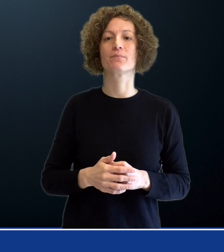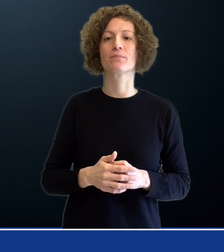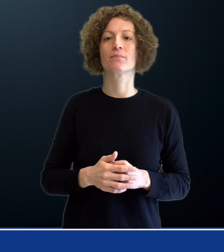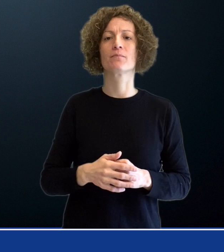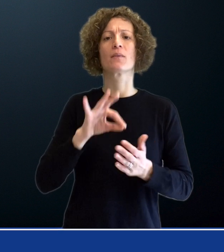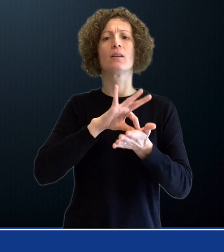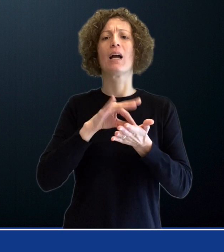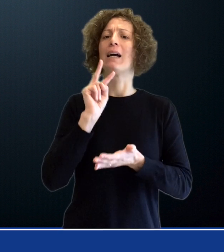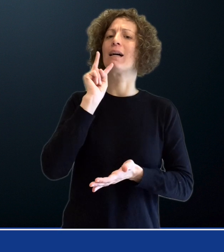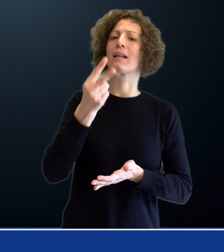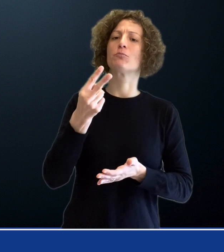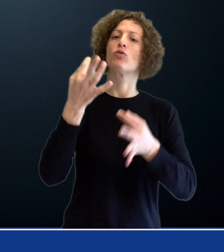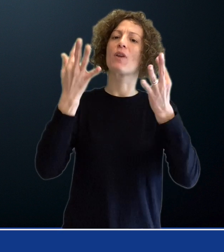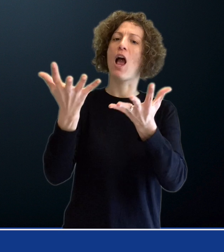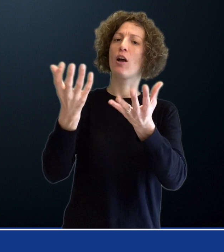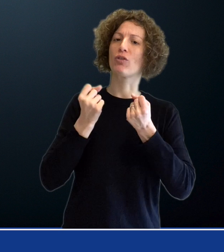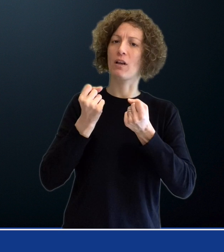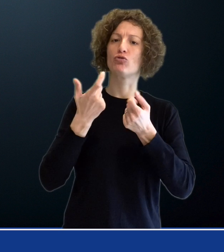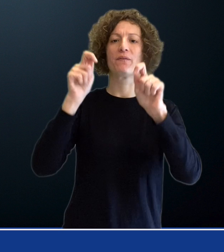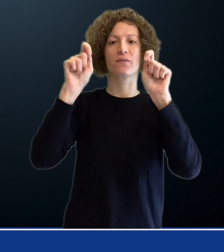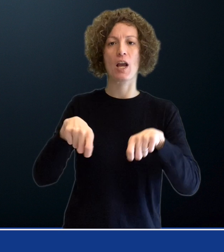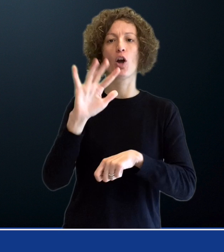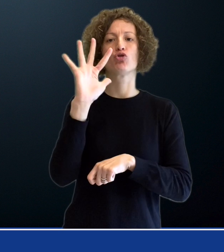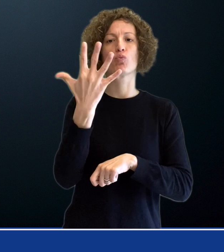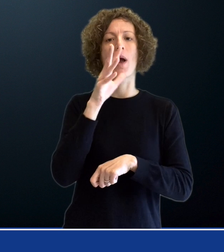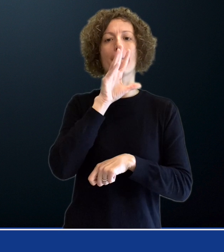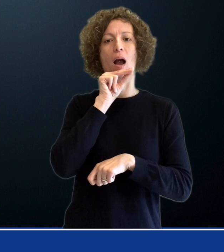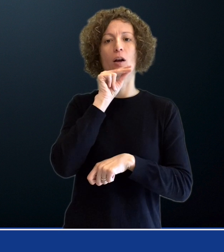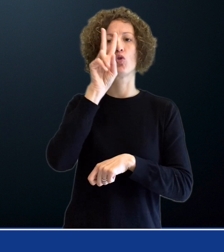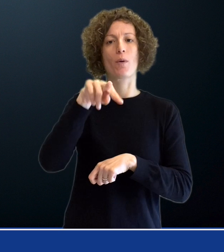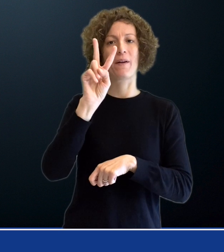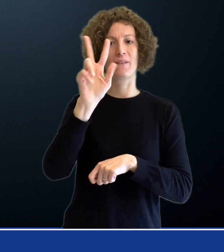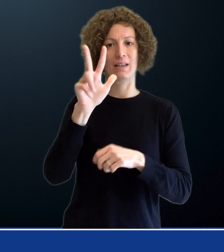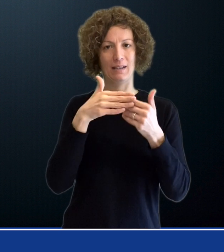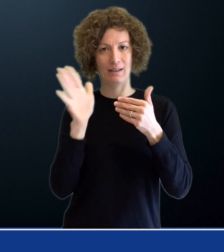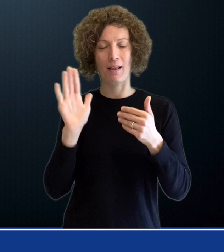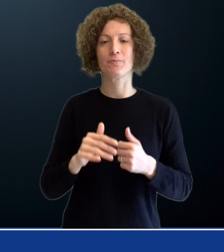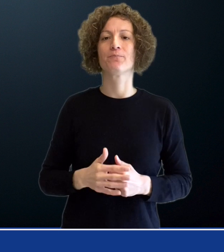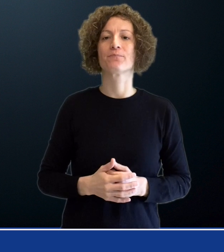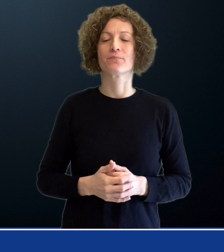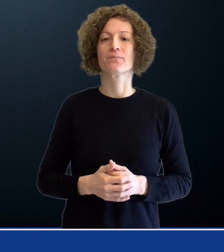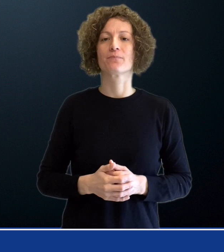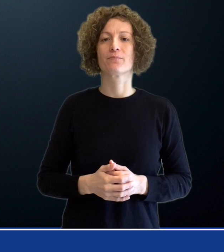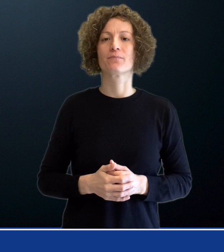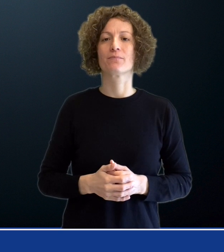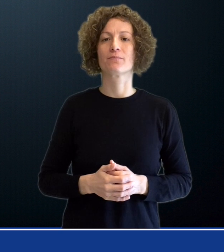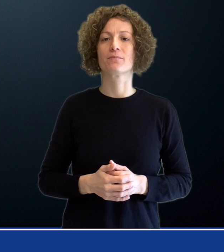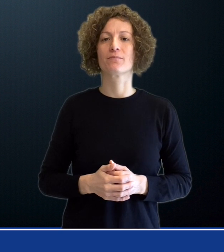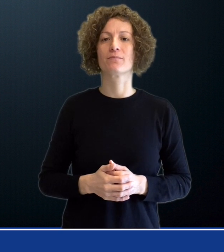Le risposte di accettazione saranno inviate dal 05 marzo 2023.